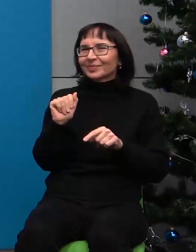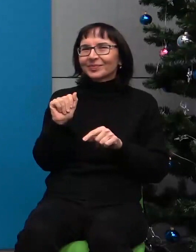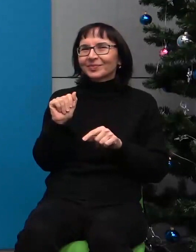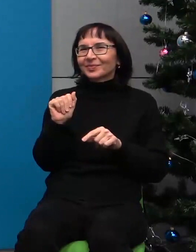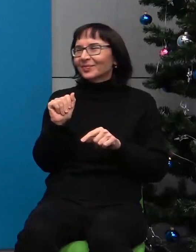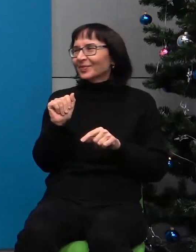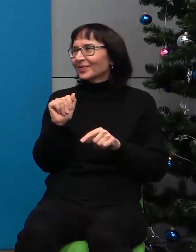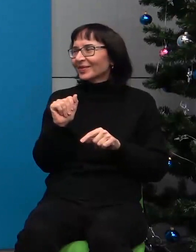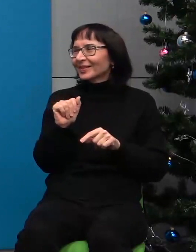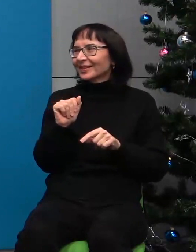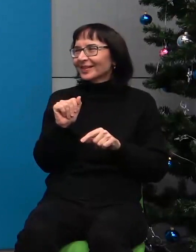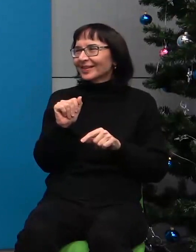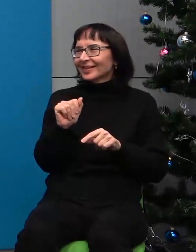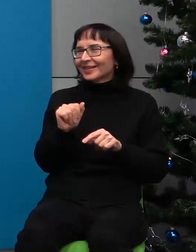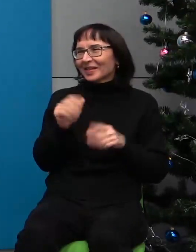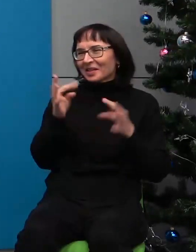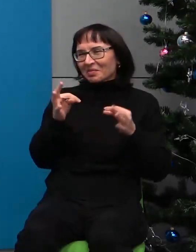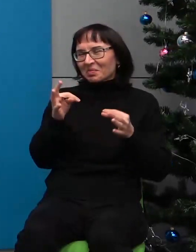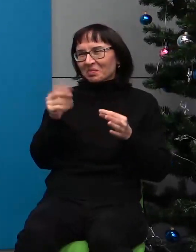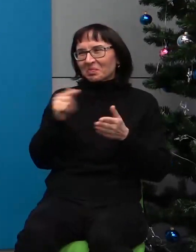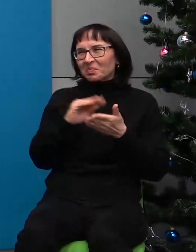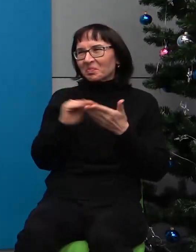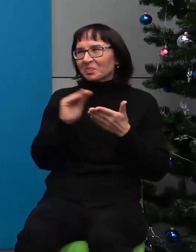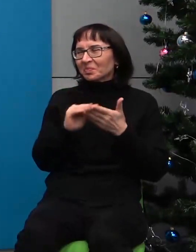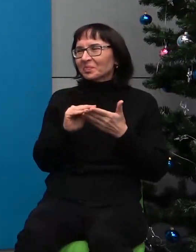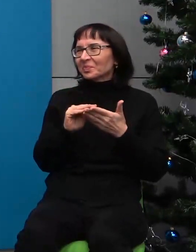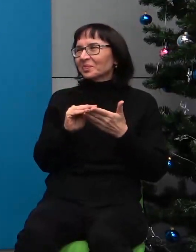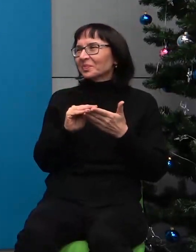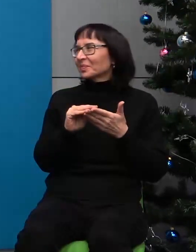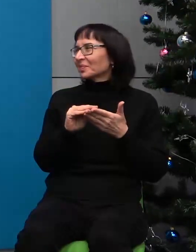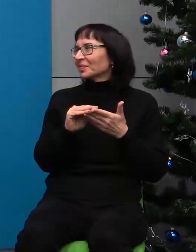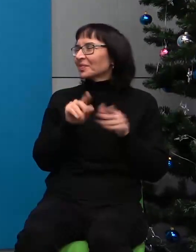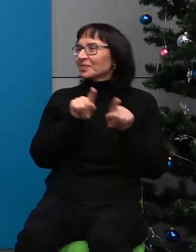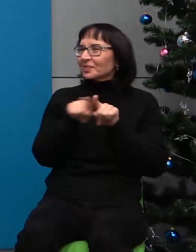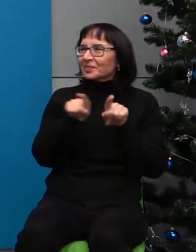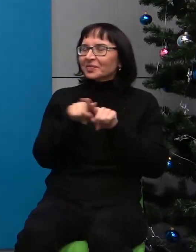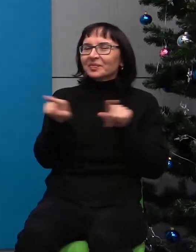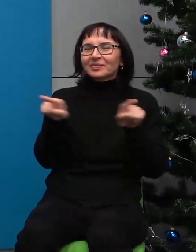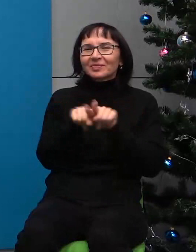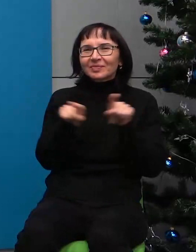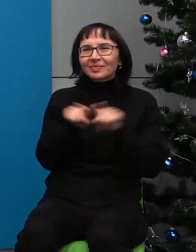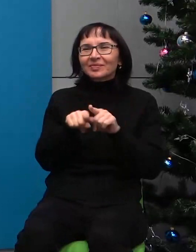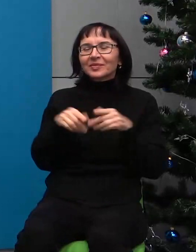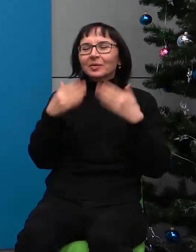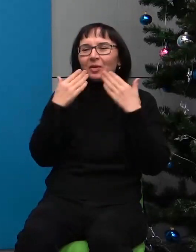Albo pisać. A moją siostrę pozdrawiam.